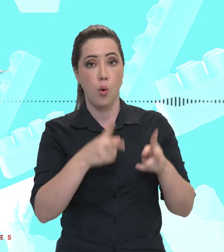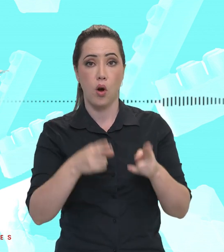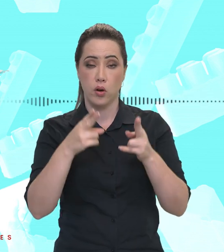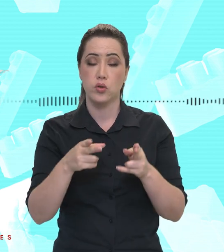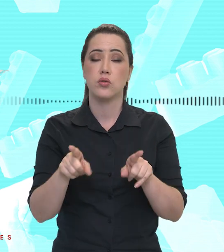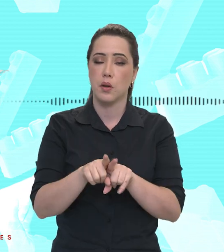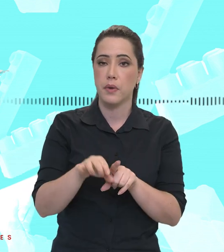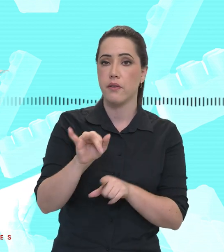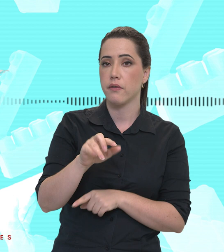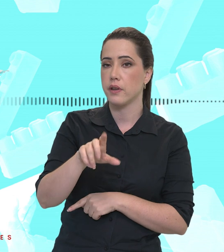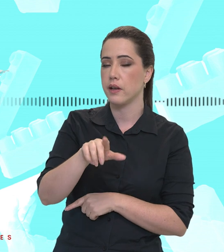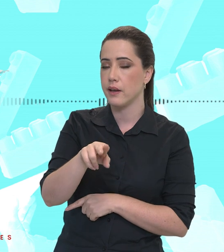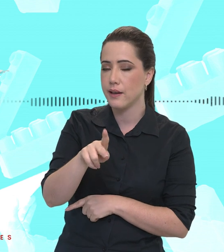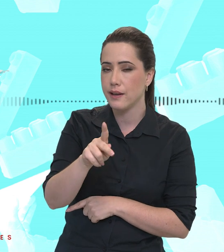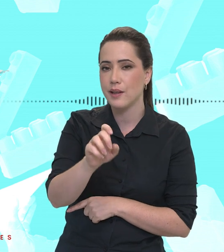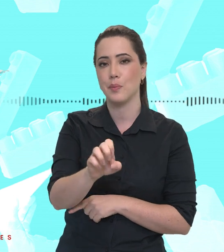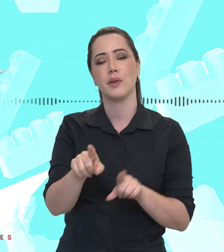A edição do vídeo ficou por conta de Felipe Leite e Fernando Miranda.